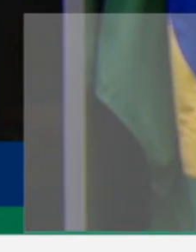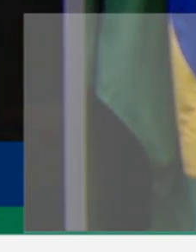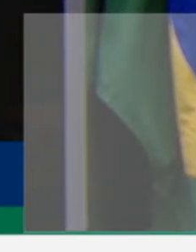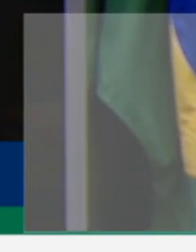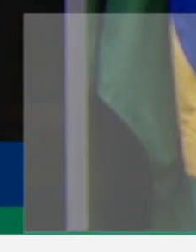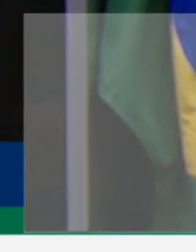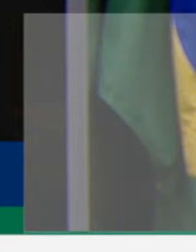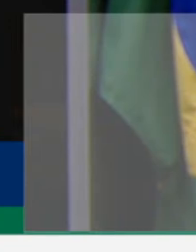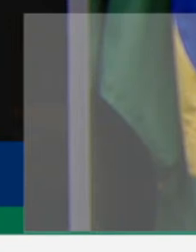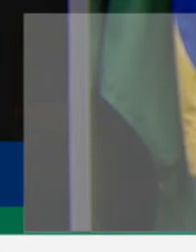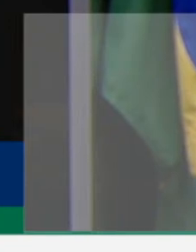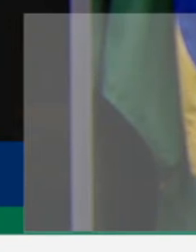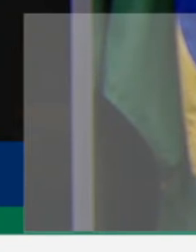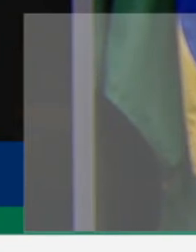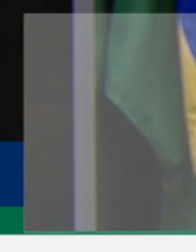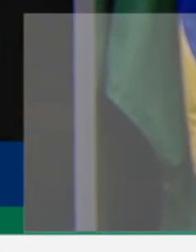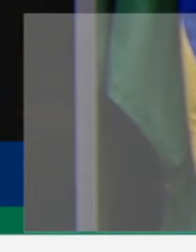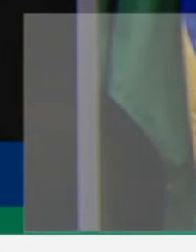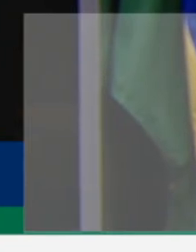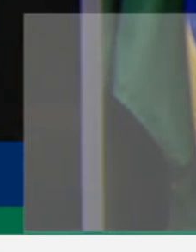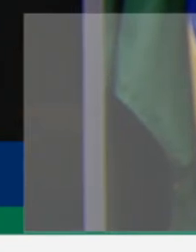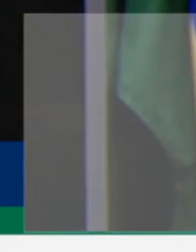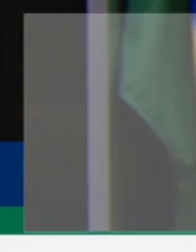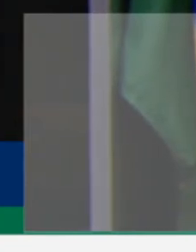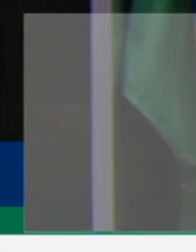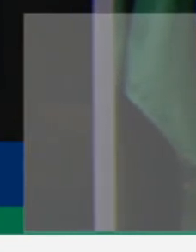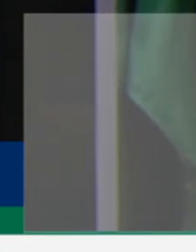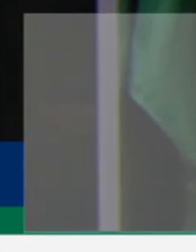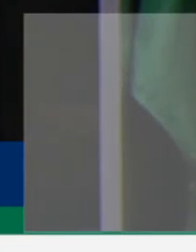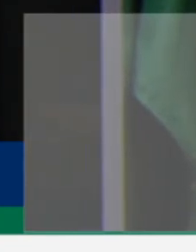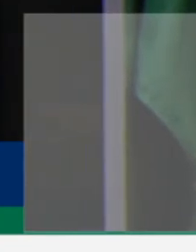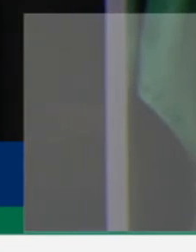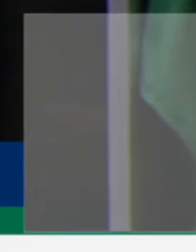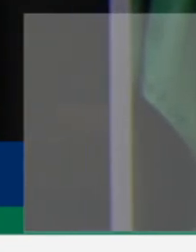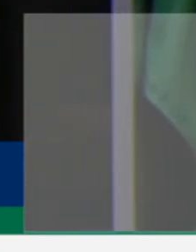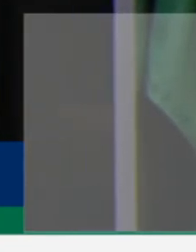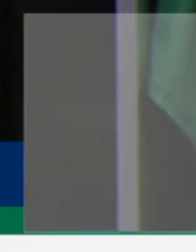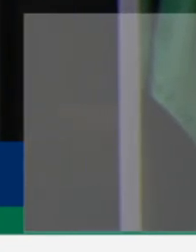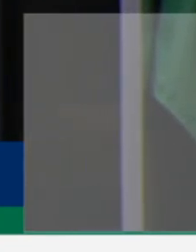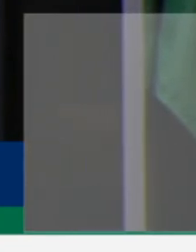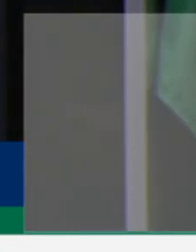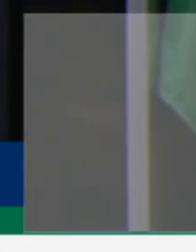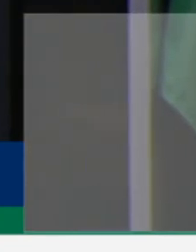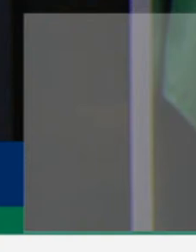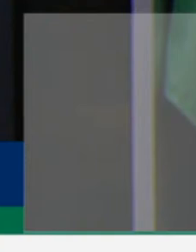PRODUTIVO, NA AGROPECUÁRIA E NA AGRICULTURA DE LARGA ESCALA TAMBÉM FIZERAM ISSO. ESTÁ NA HORA, SENHOR PRESIDENTE, O